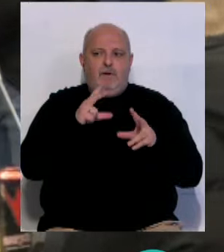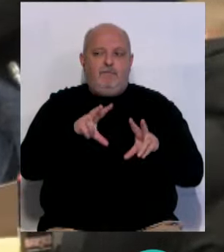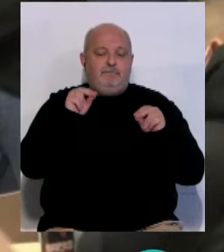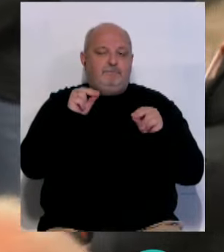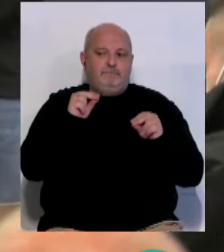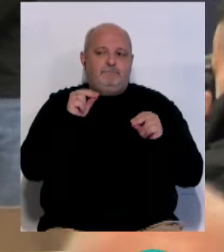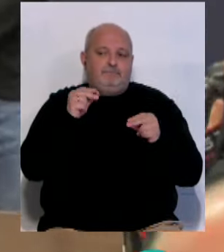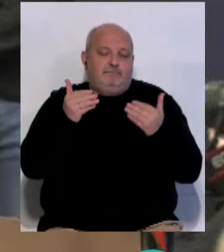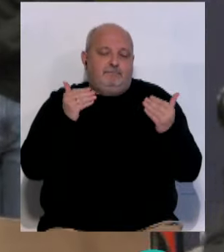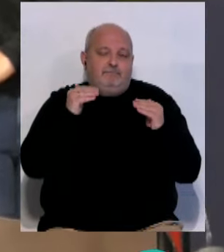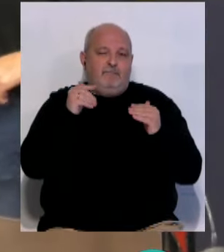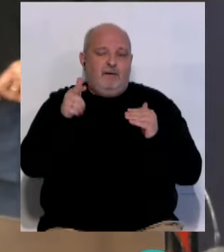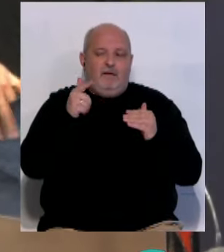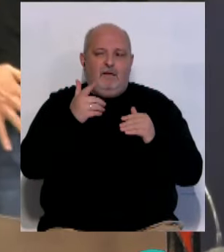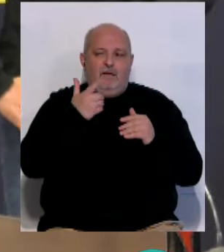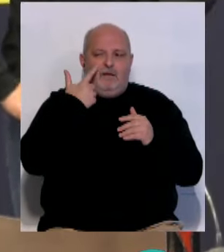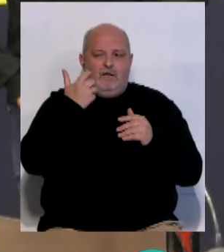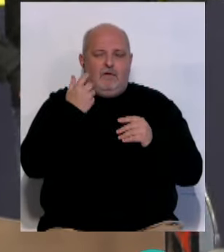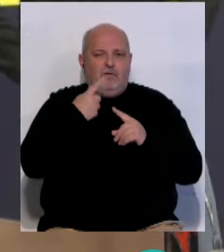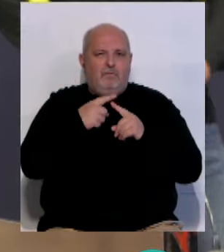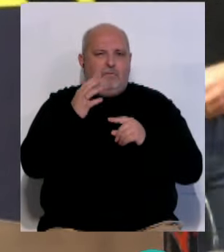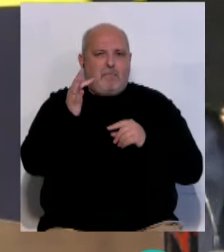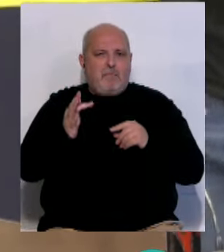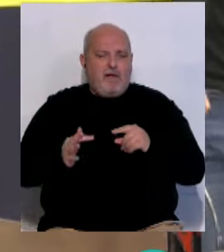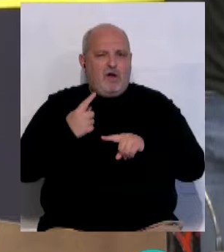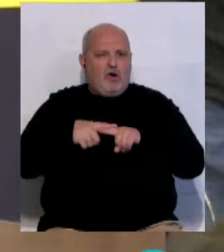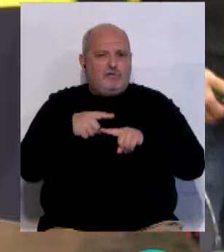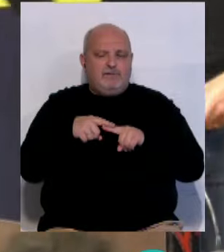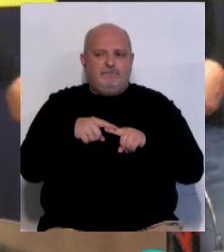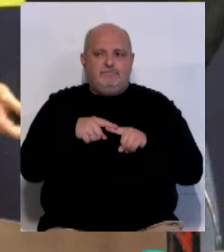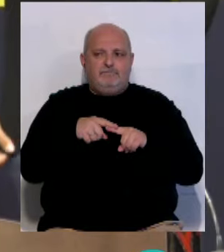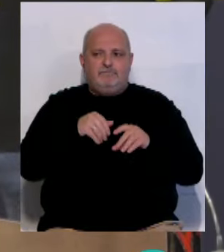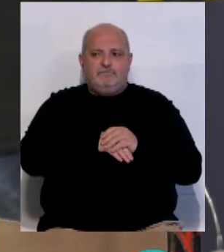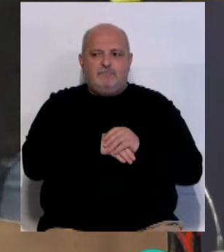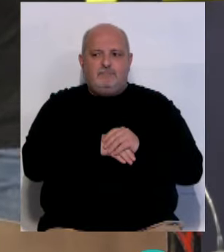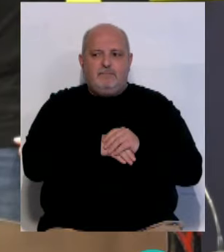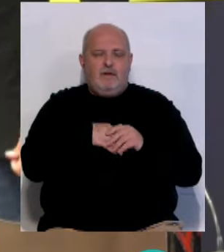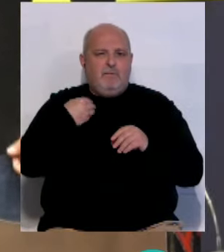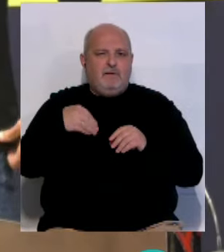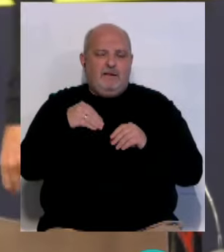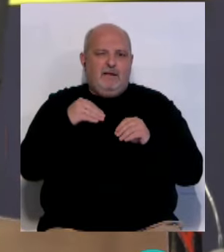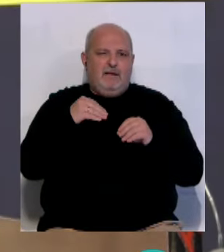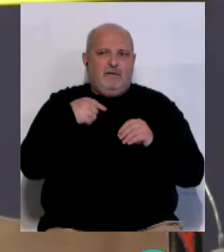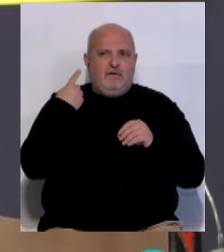sé por lo que sea lo que dices hay un cúmulo de cosas con el pres nada entre nosotros con